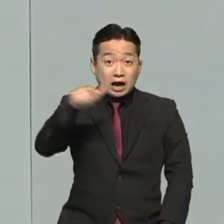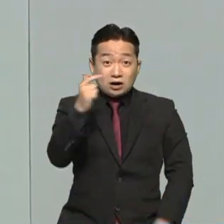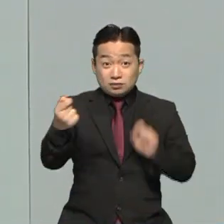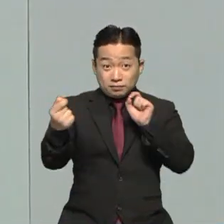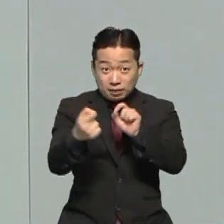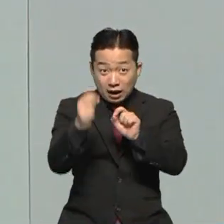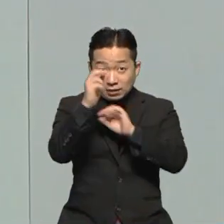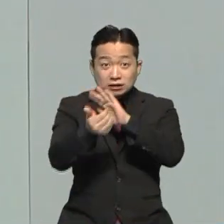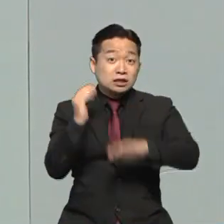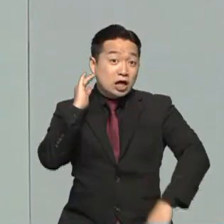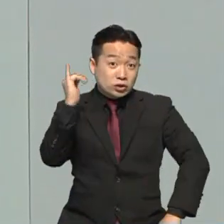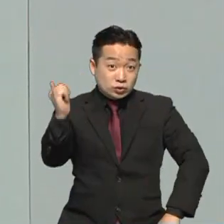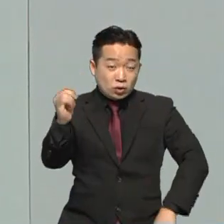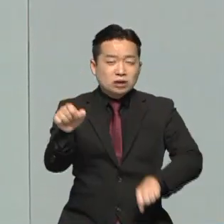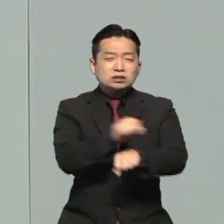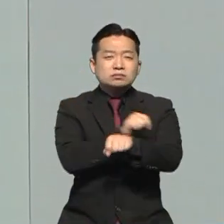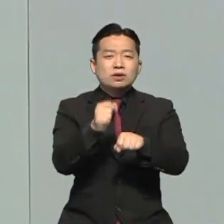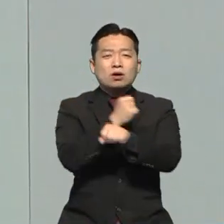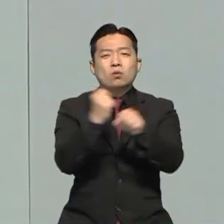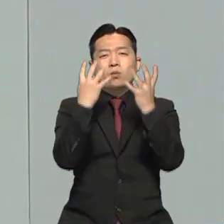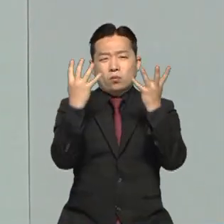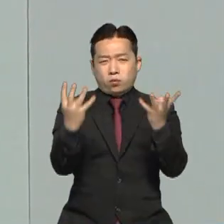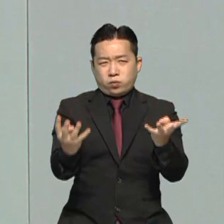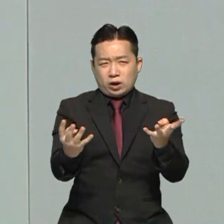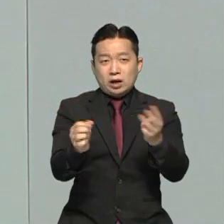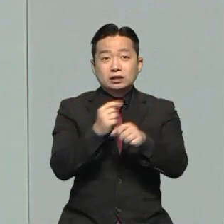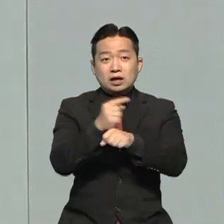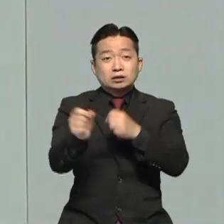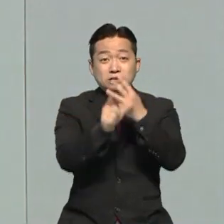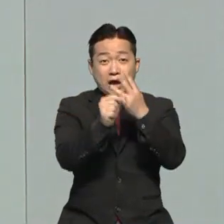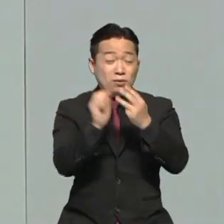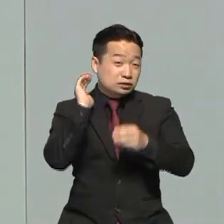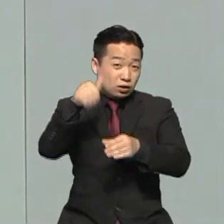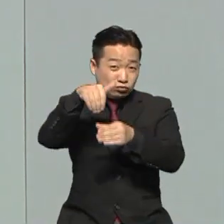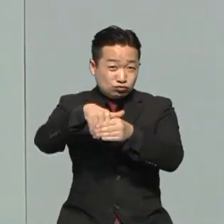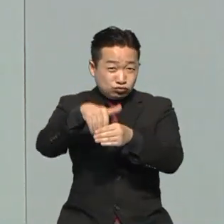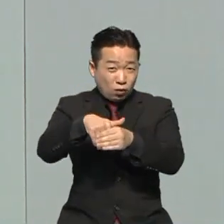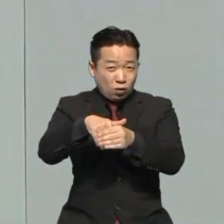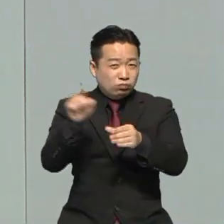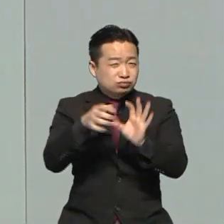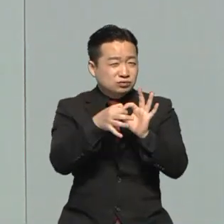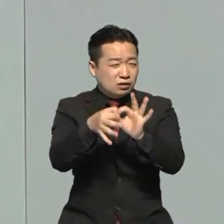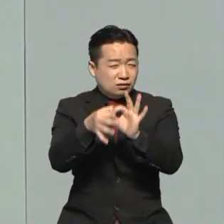(앵커) 성탄절을 하루 앞두고 발표된 박근혜 전 대통령 특별 사면 소식이 내년 3월 대선에는 또 어떤 영향을 미칠지도 짚어보겠습니다.